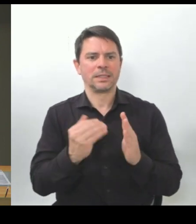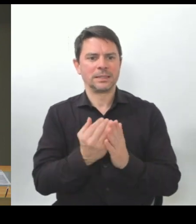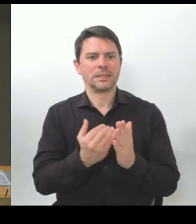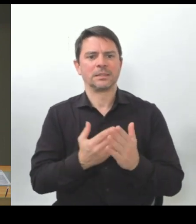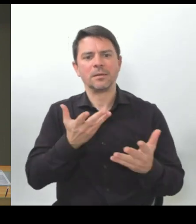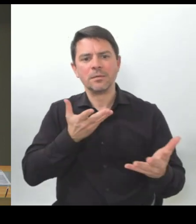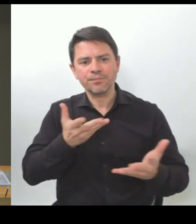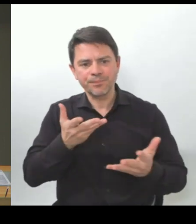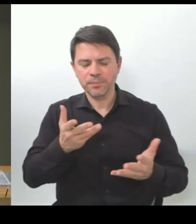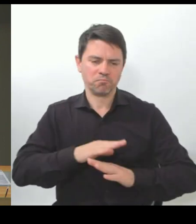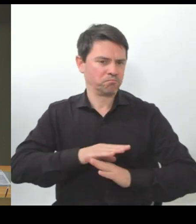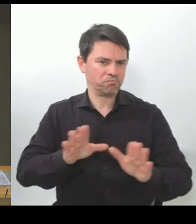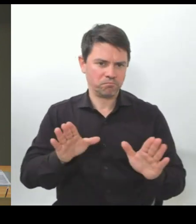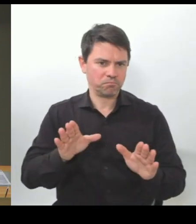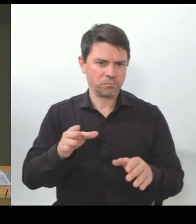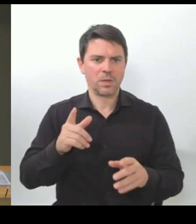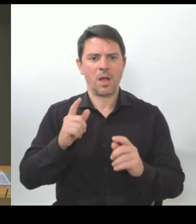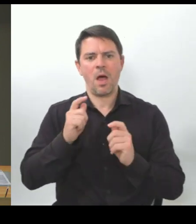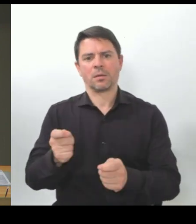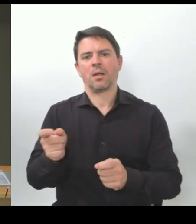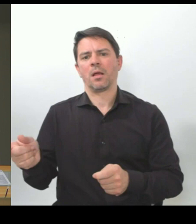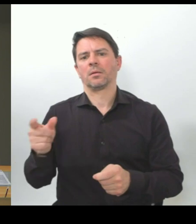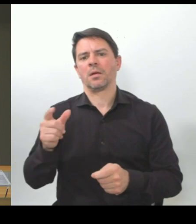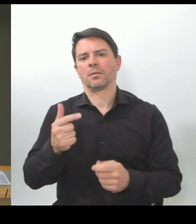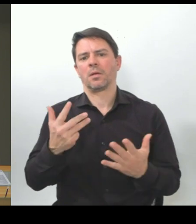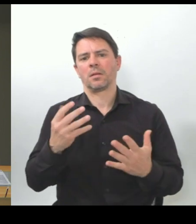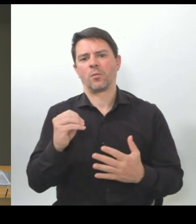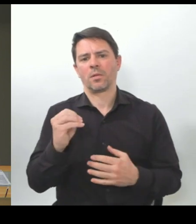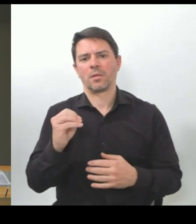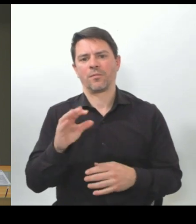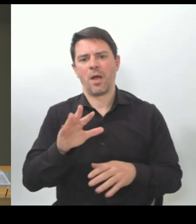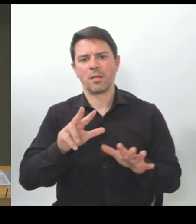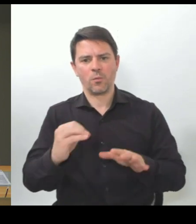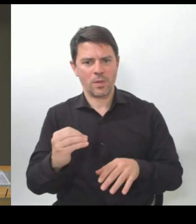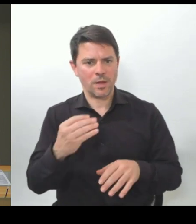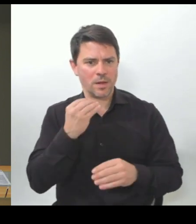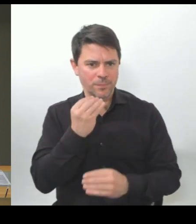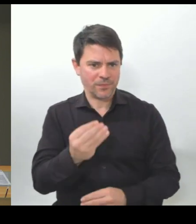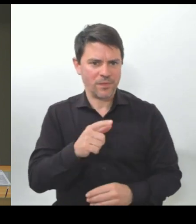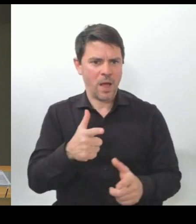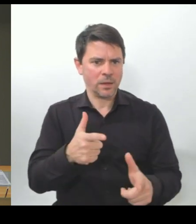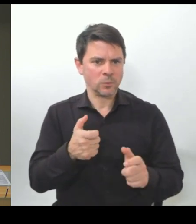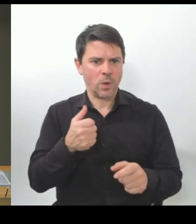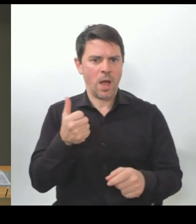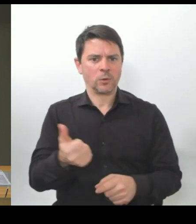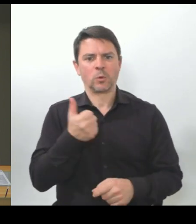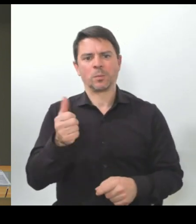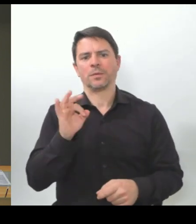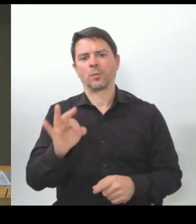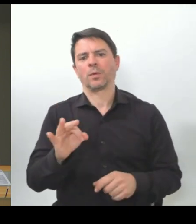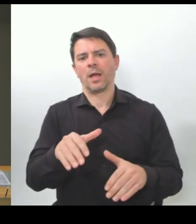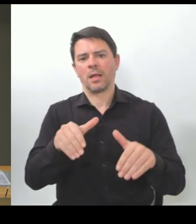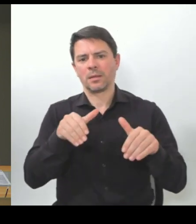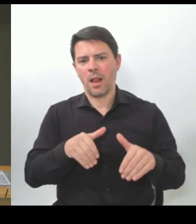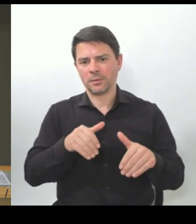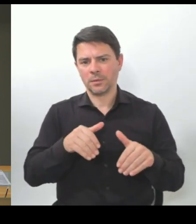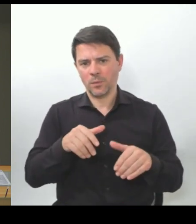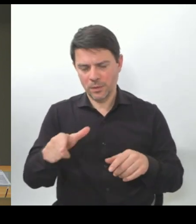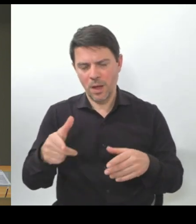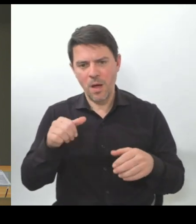Ich rufe auf Tagesordnungspunkt 27 Beschlussempfehlung des Ausschusses für Kultur und Europa, Drucksache 19 0811 Zum